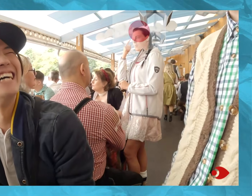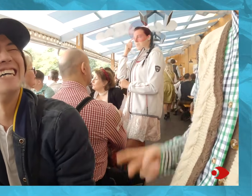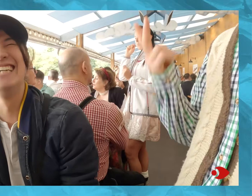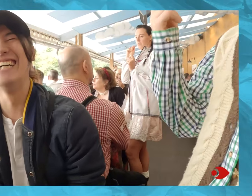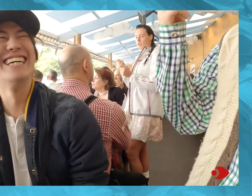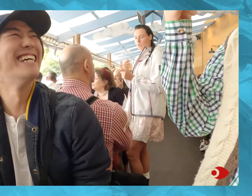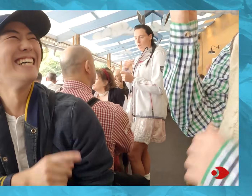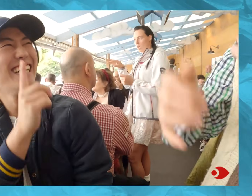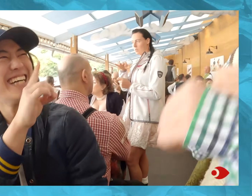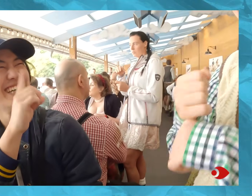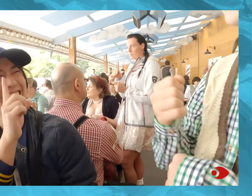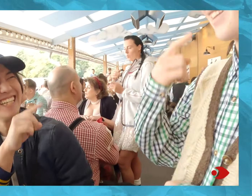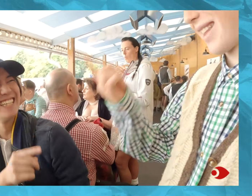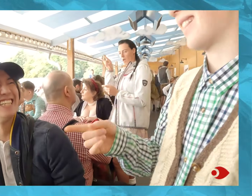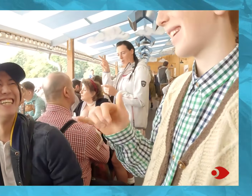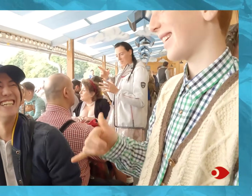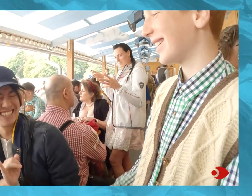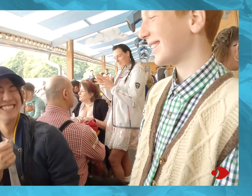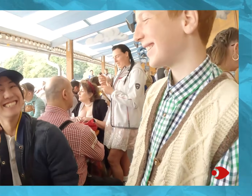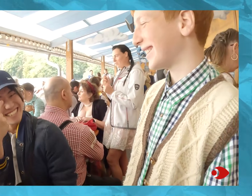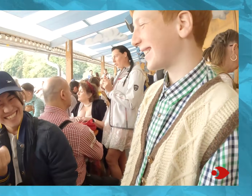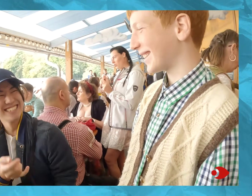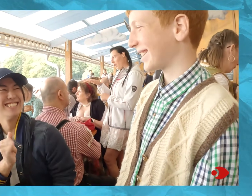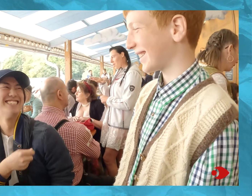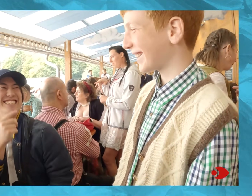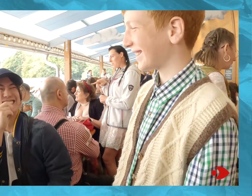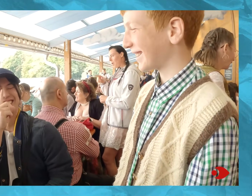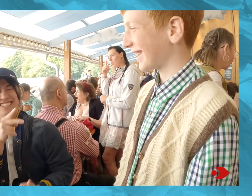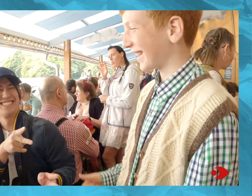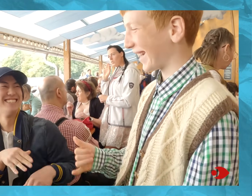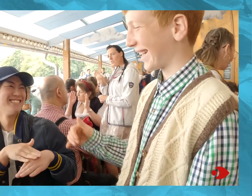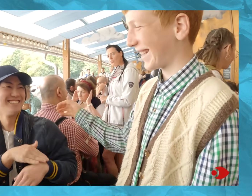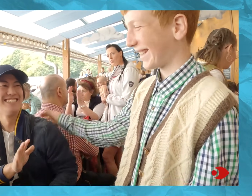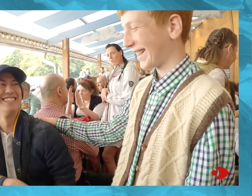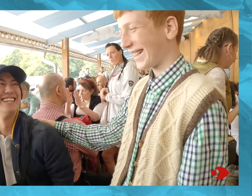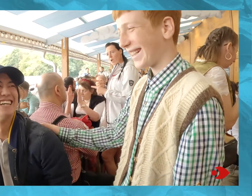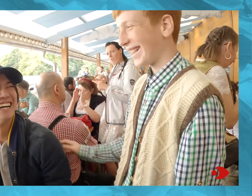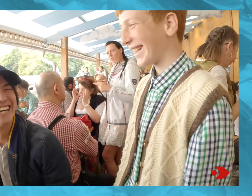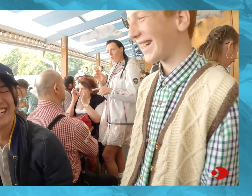No beer for the next two years. - Then you're allowed to drink. Sorry, I was just kidding you.